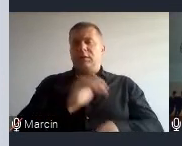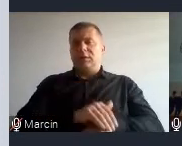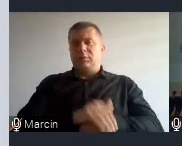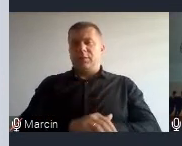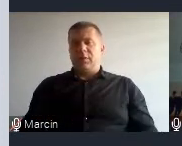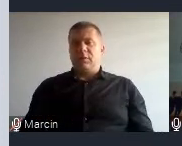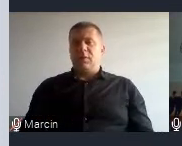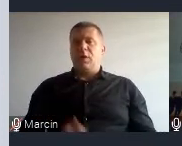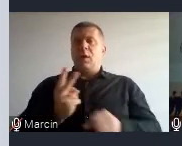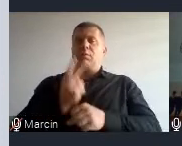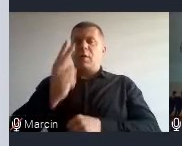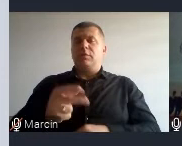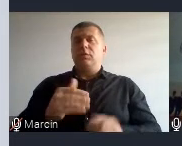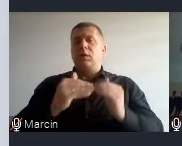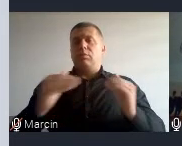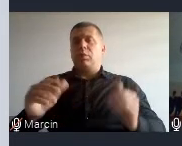czyli poniżej progu unijnego.